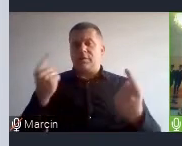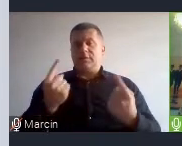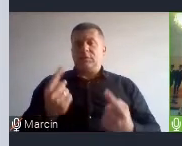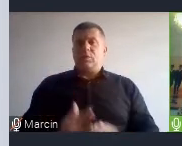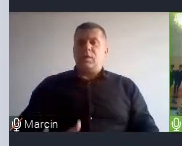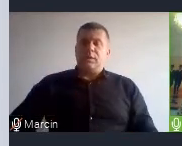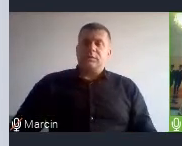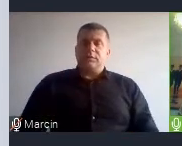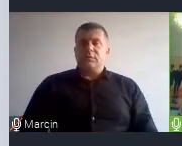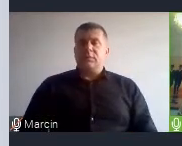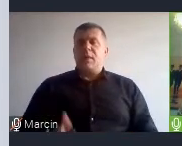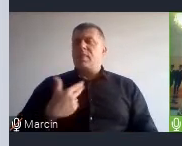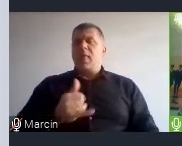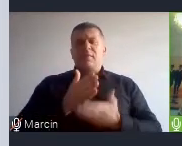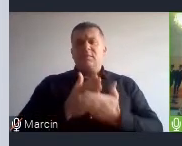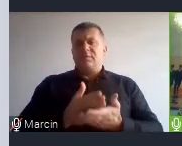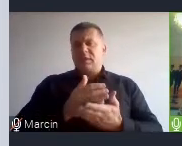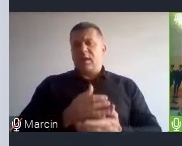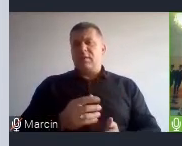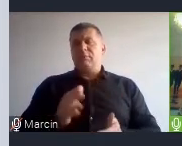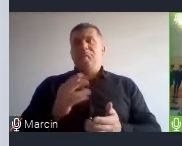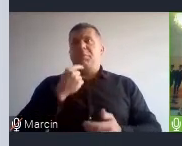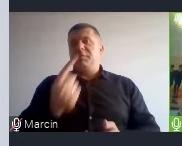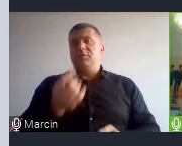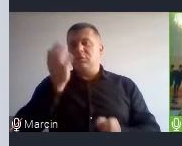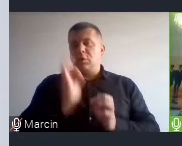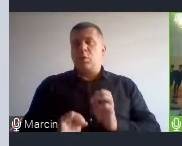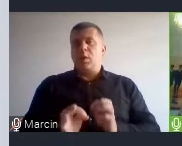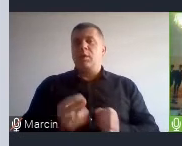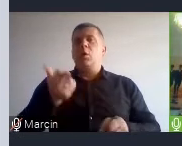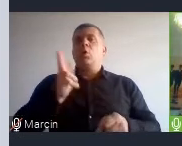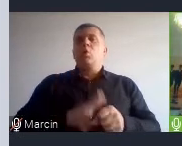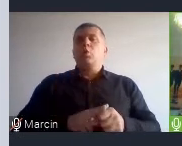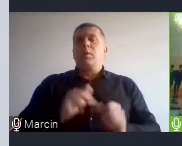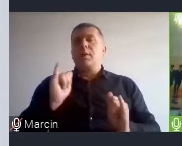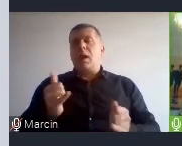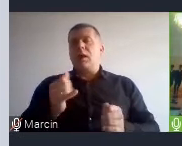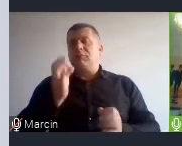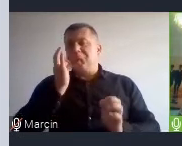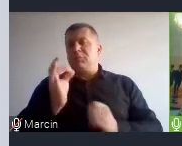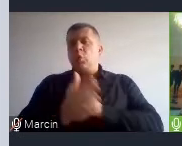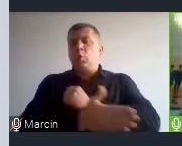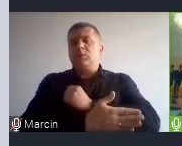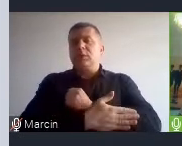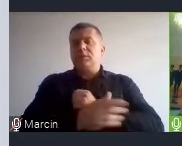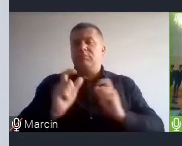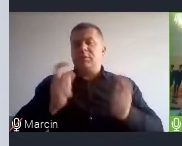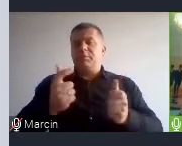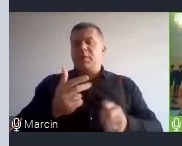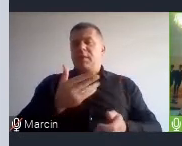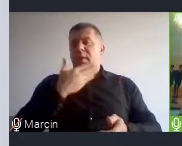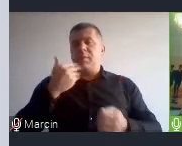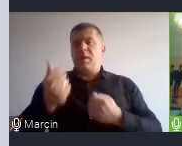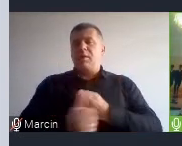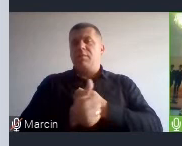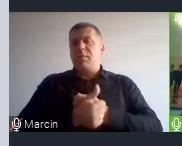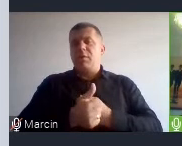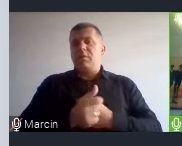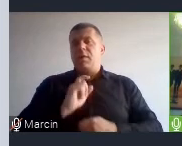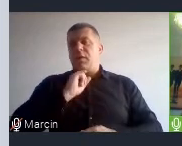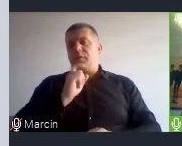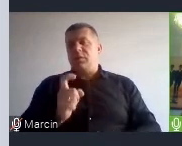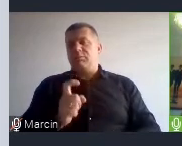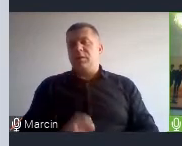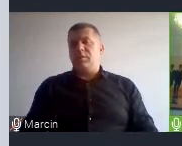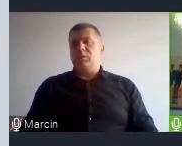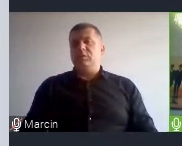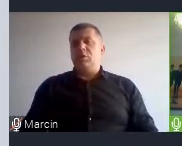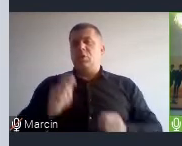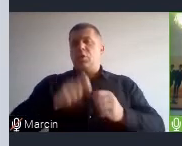Nie jestem w stanie przywołać Państwu jakiś sensownych uzasadnionych przypadków, które nie spowodowałyby wątpliwości kontrolerów,